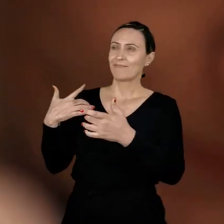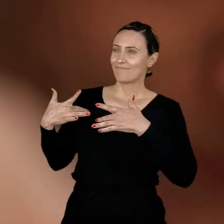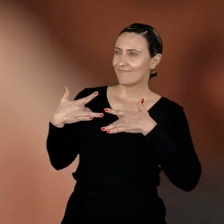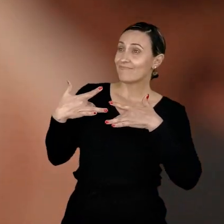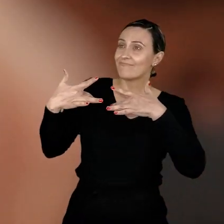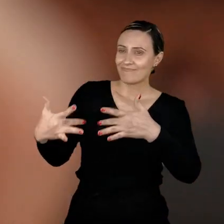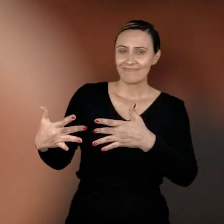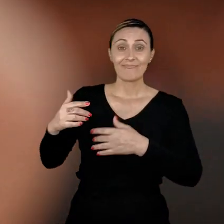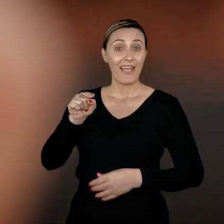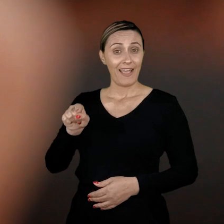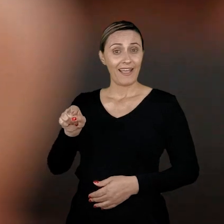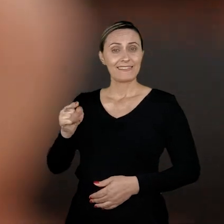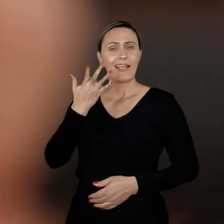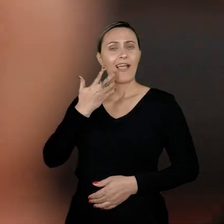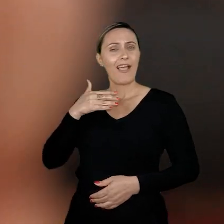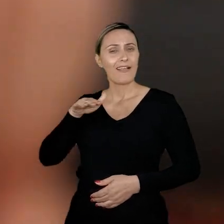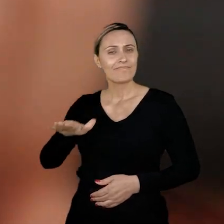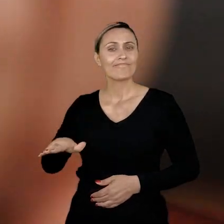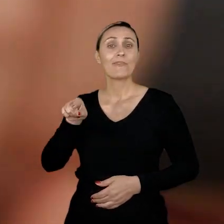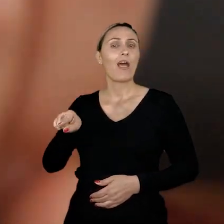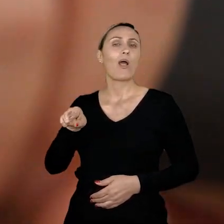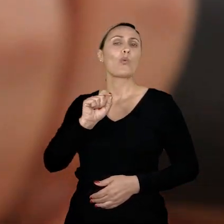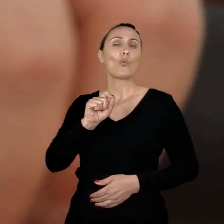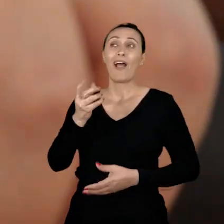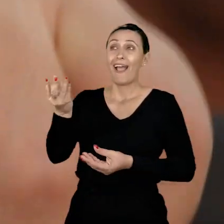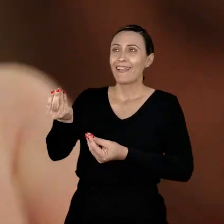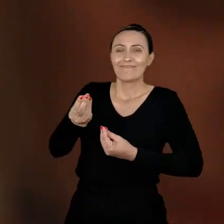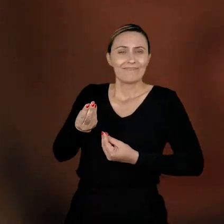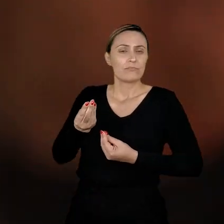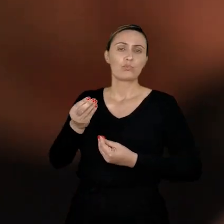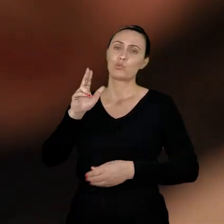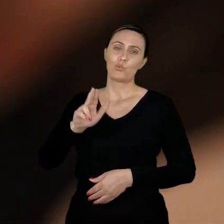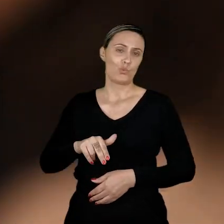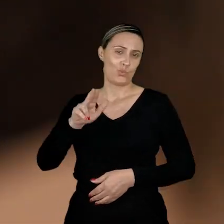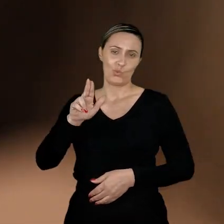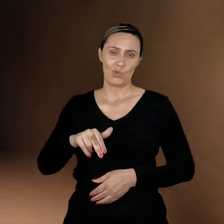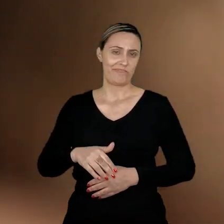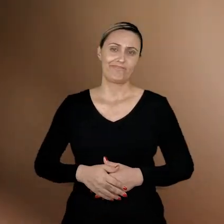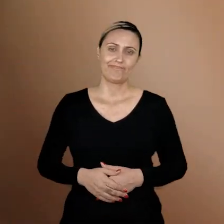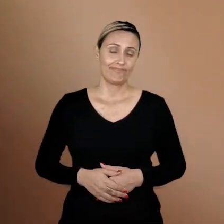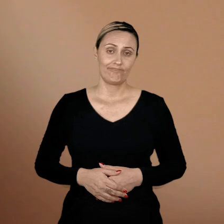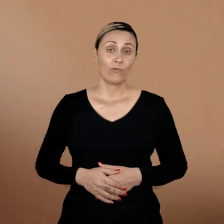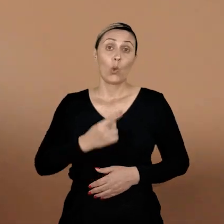Aquela criança que esperava pelo meu sangue nunca o recebeu. Foi uma única experiência,